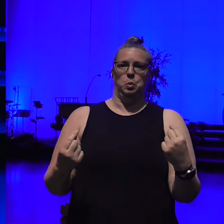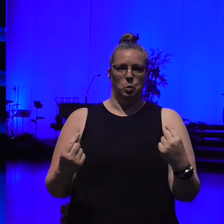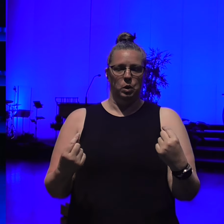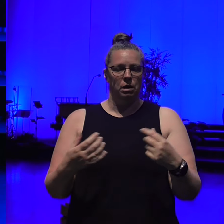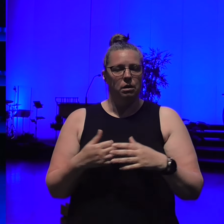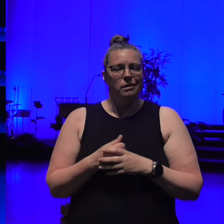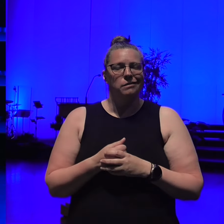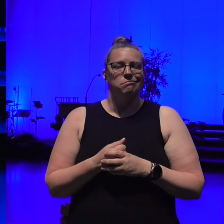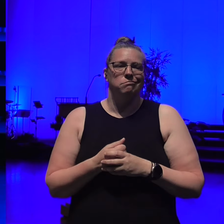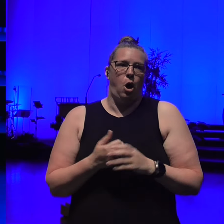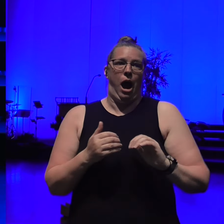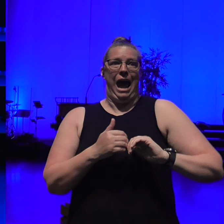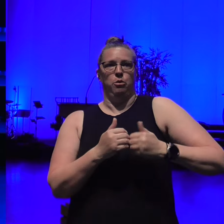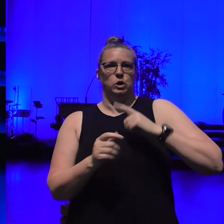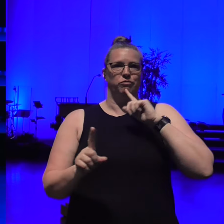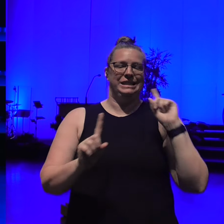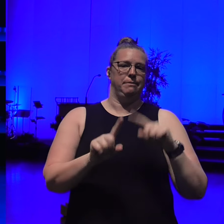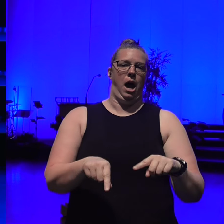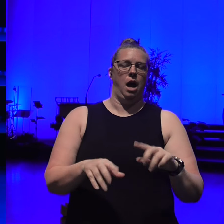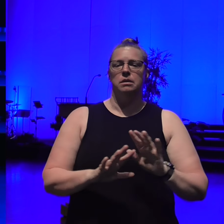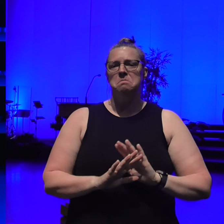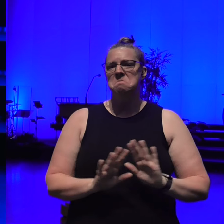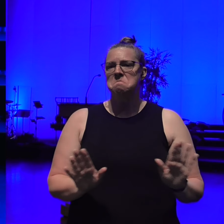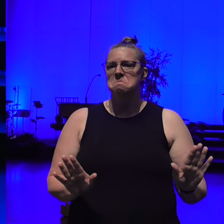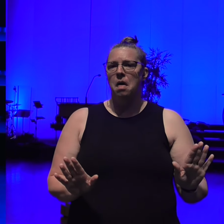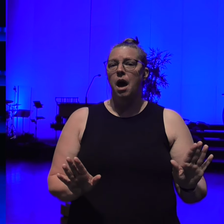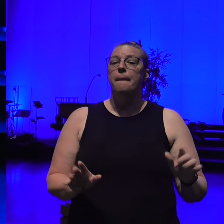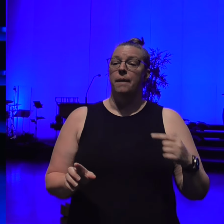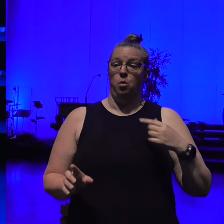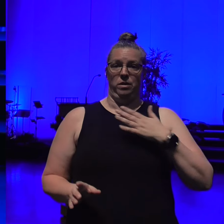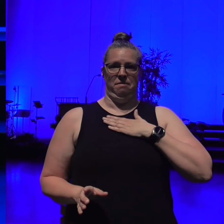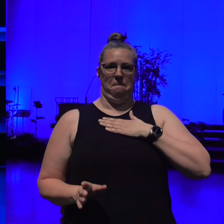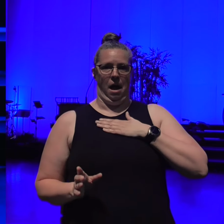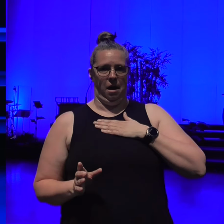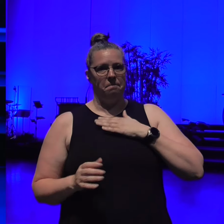o cómo responder siempre Eh, pero con este ser querido en particular tuve que tomar la decisión